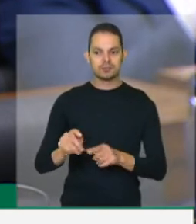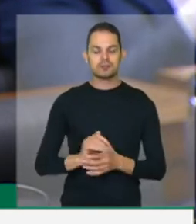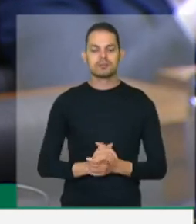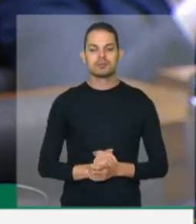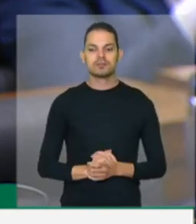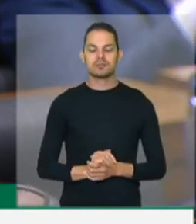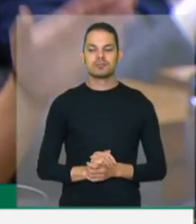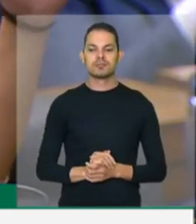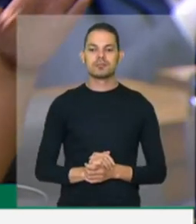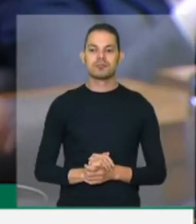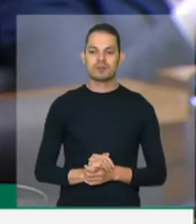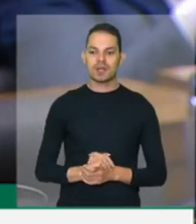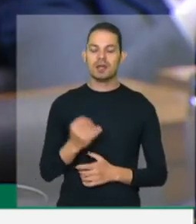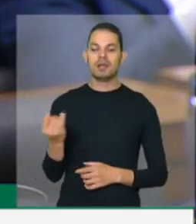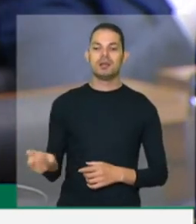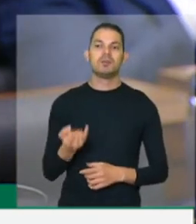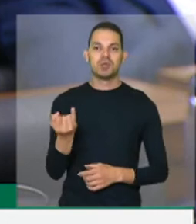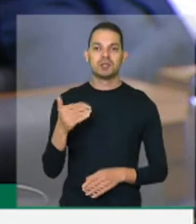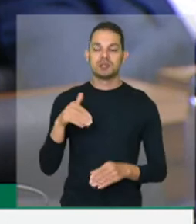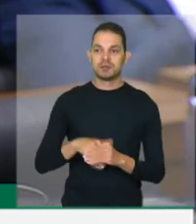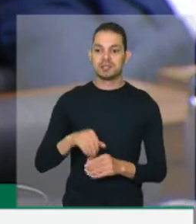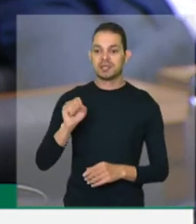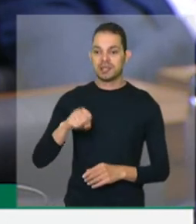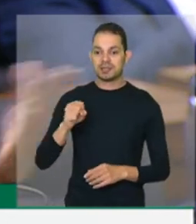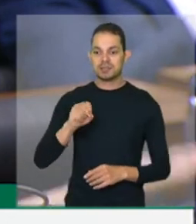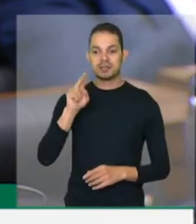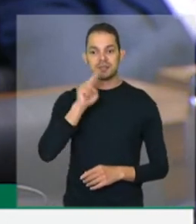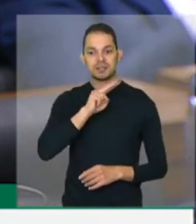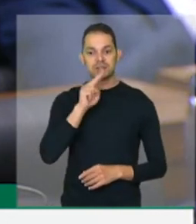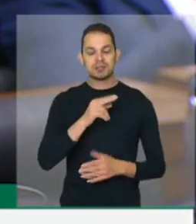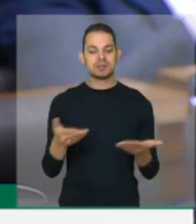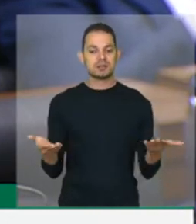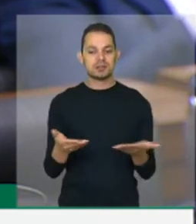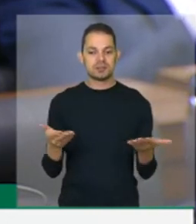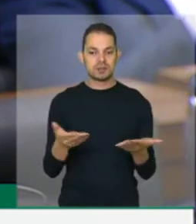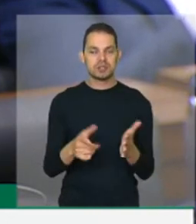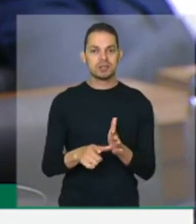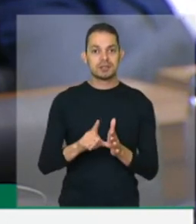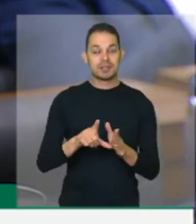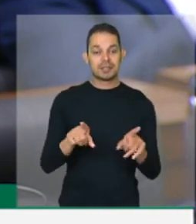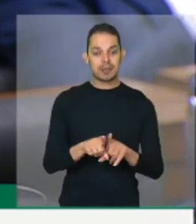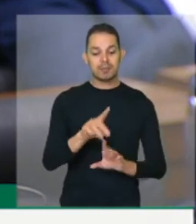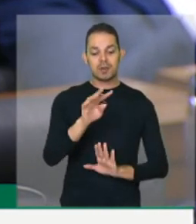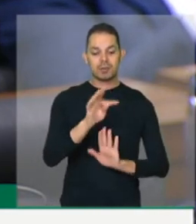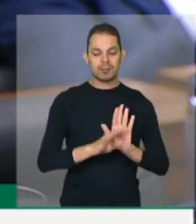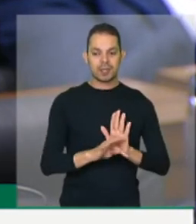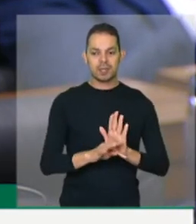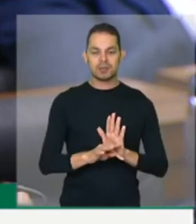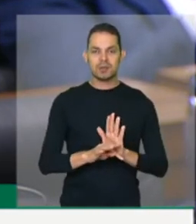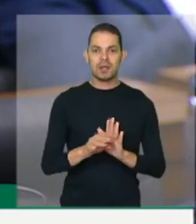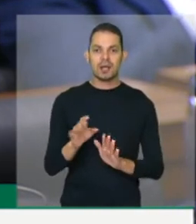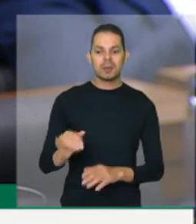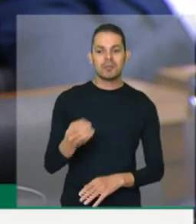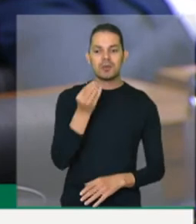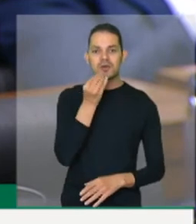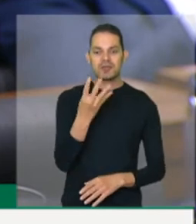IMPORTANTE VOTAR SIM É URGÊNCIA HOJE... E O QUANTO ANTES O MÉRITO E QUERO APROVEITAR ESSES 40 SEGUNDOS PARA CRITICAR VEEMENTEMENTE A AÇÃO AUTORITÁRIA E